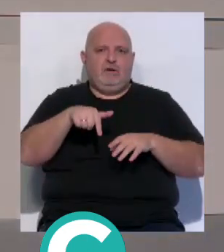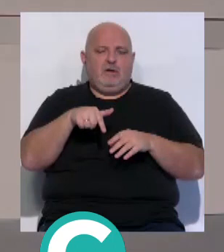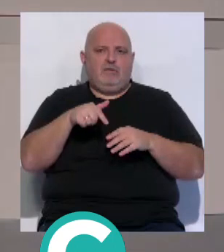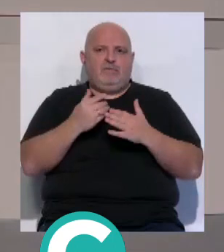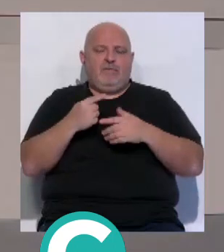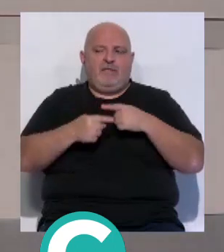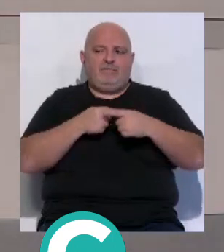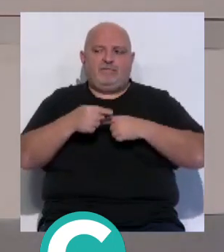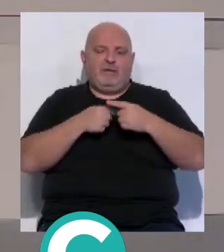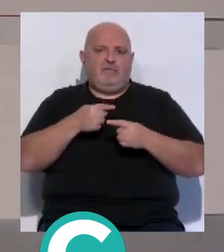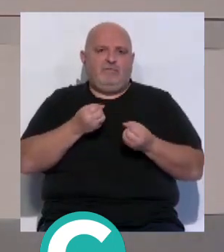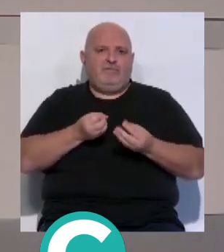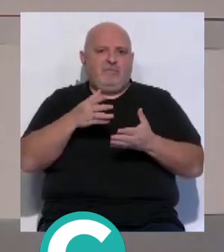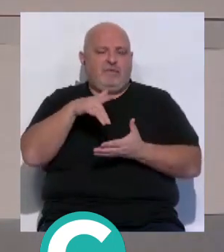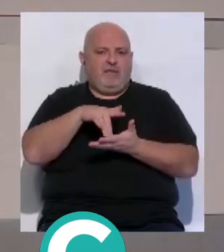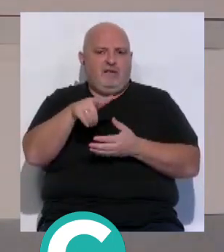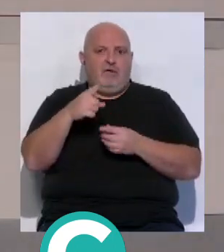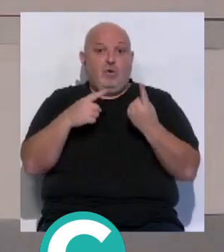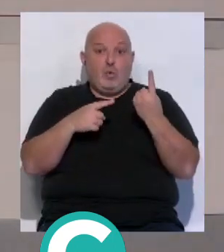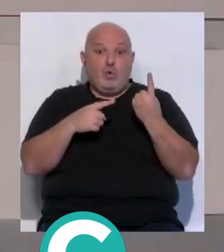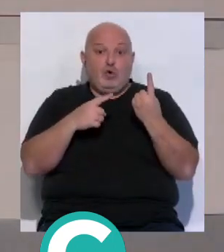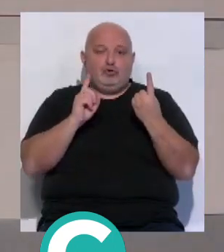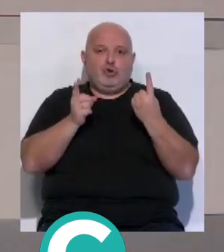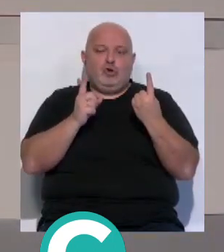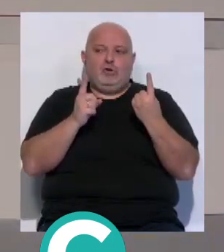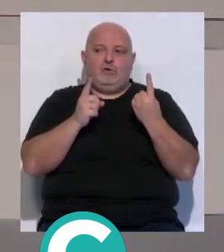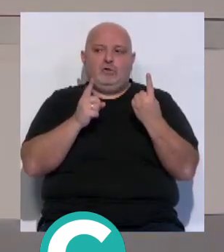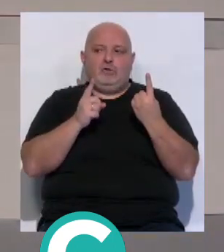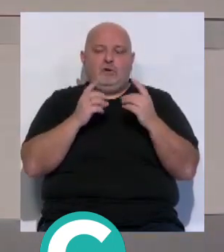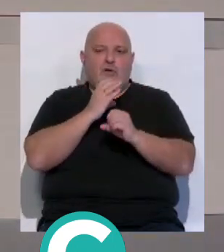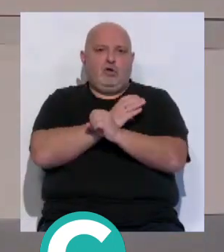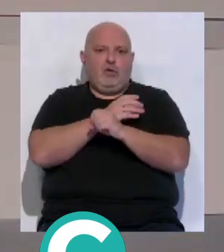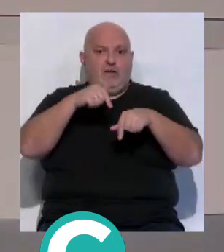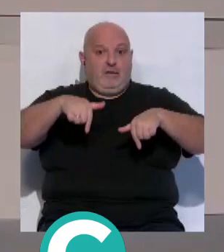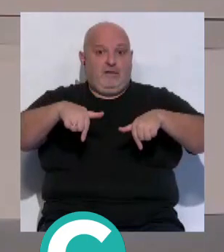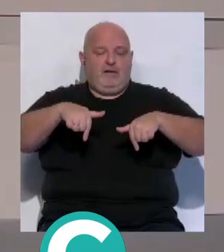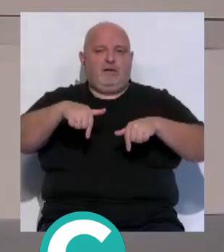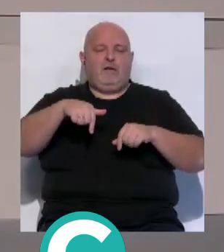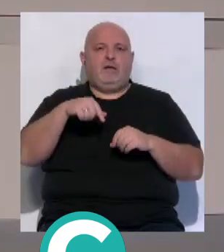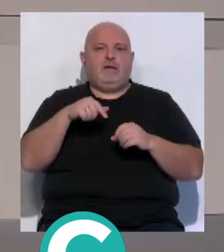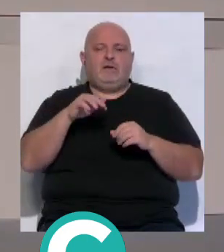diario en la información y uno Solo ponte a Cádiz televisión el que está todos los días